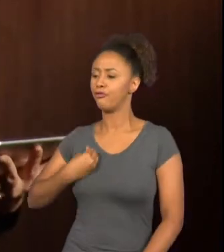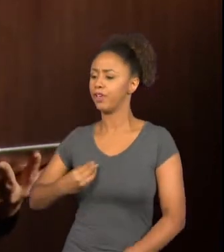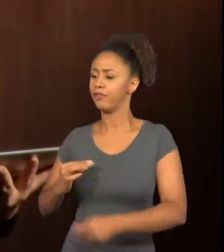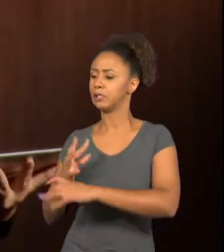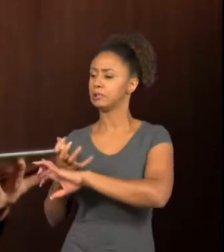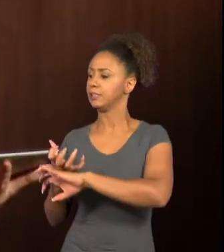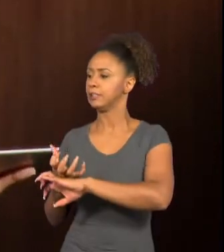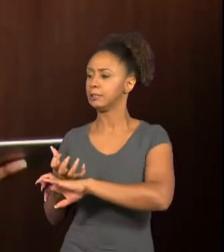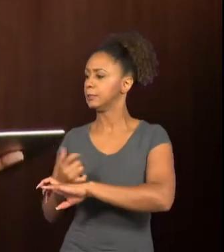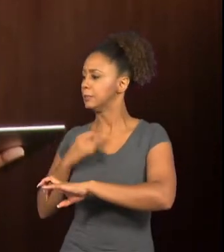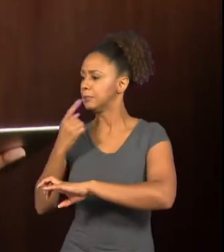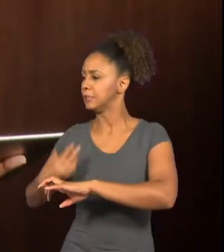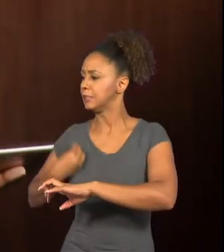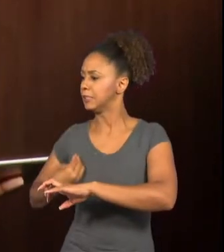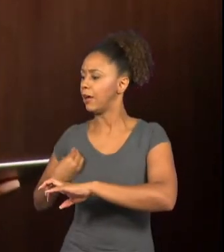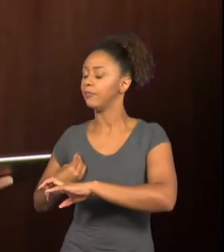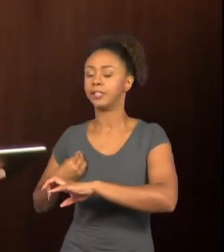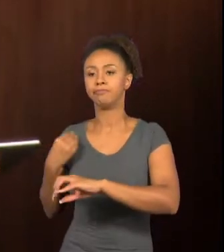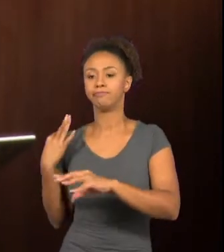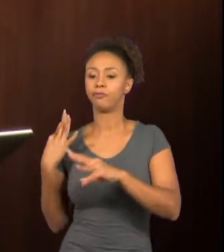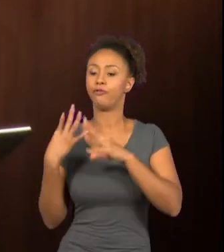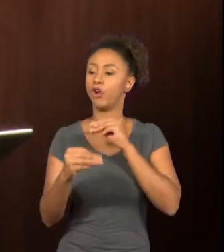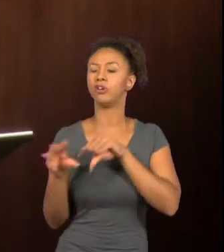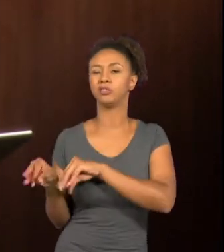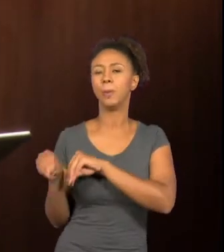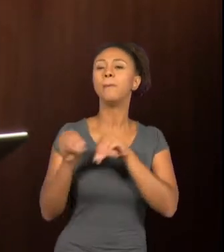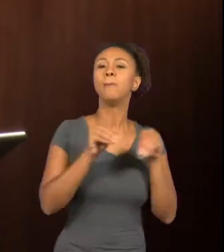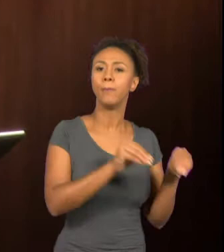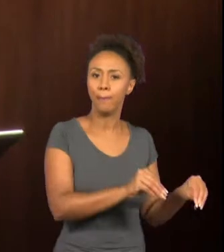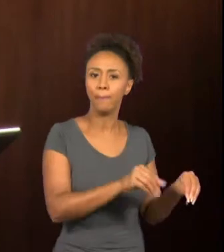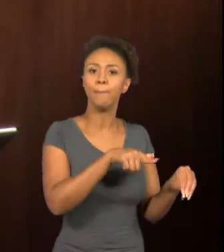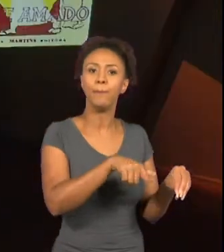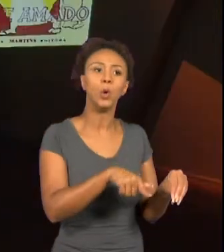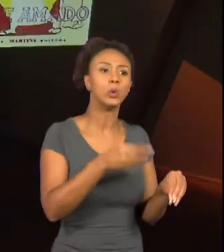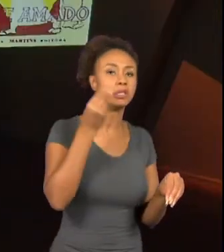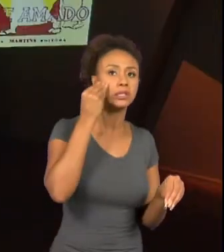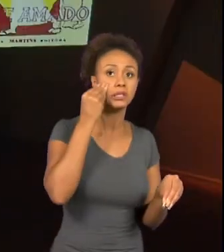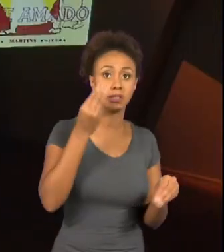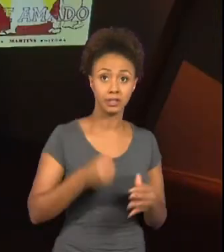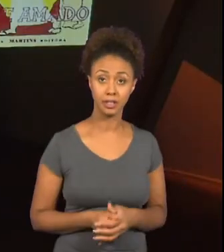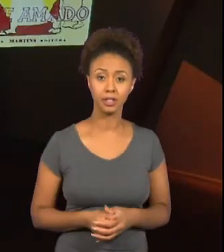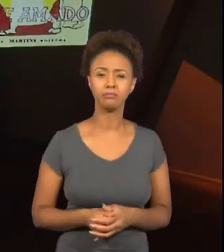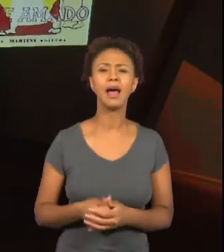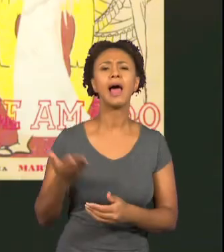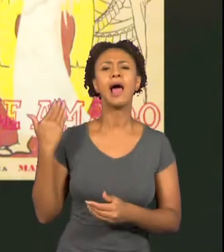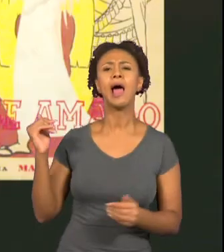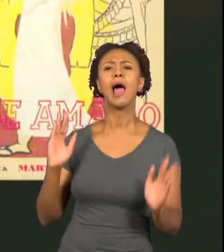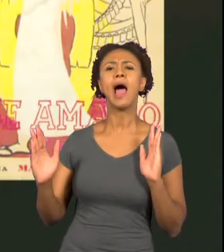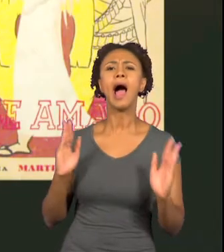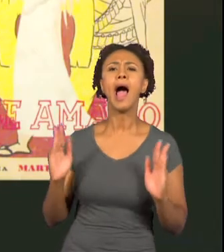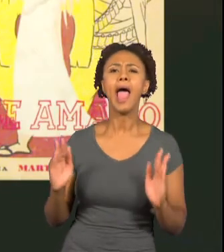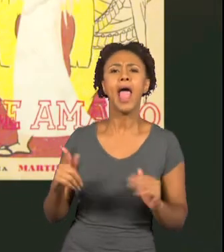SERTÃO, DO CANGAÇO. E, VEJAM, O LIVRO DE 1946, QUE É TAMBÉM O ANO DE